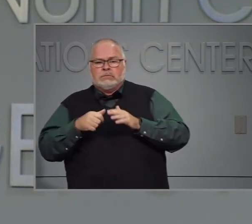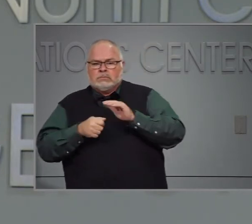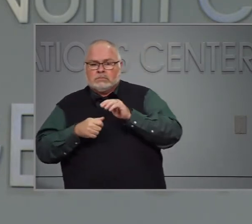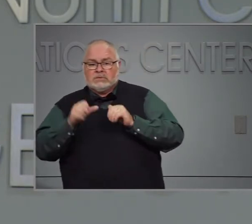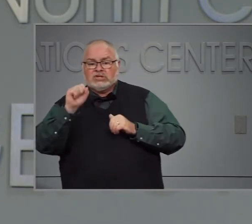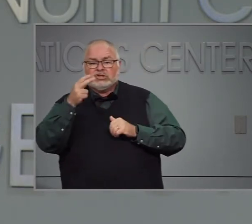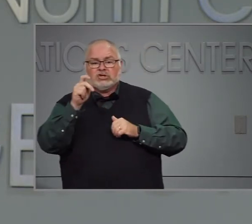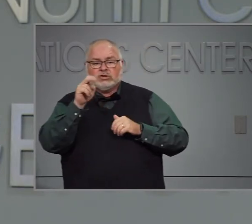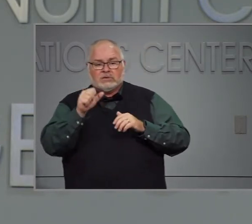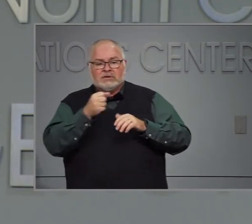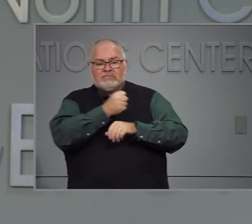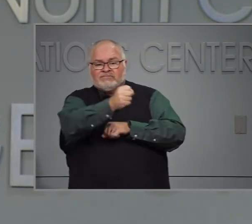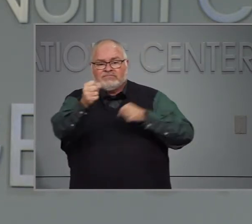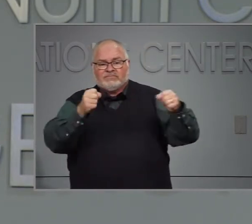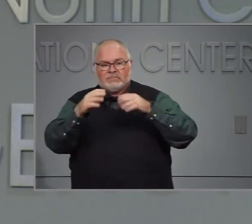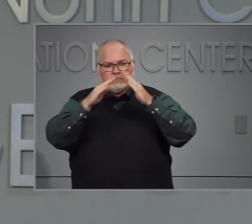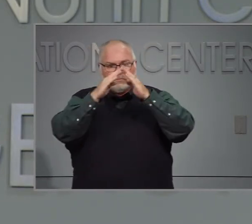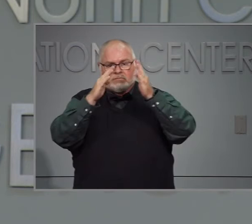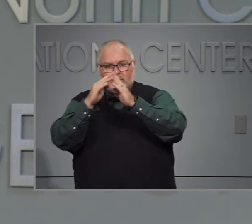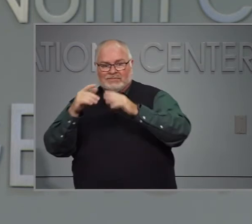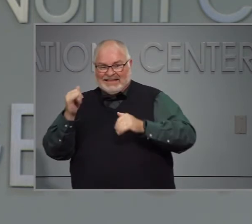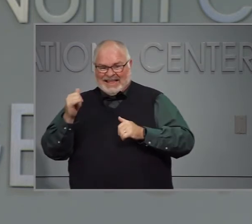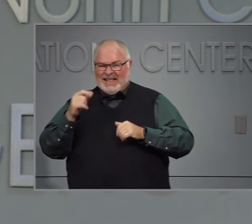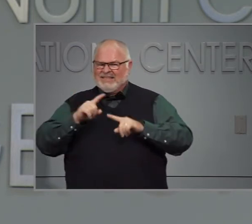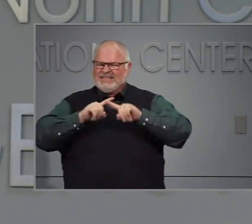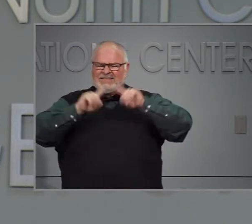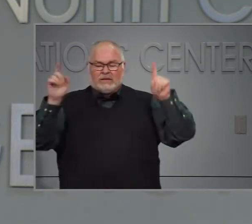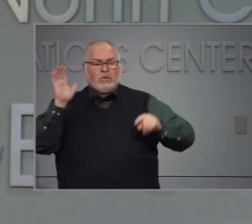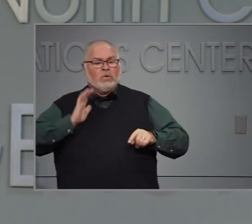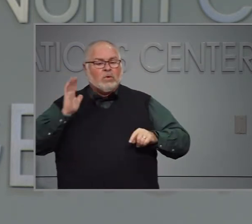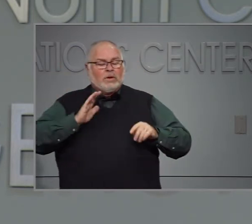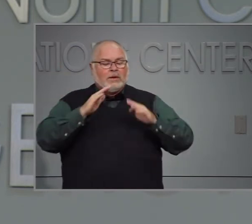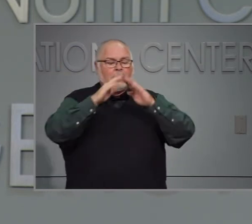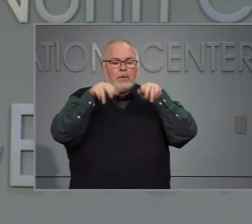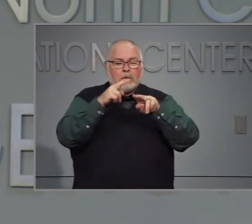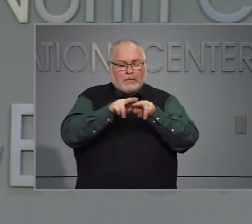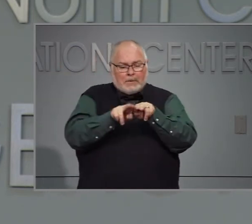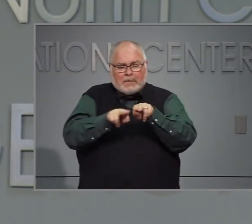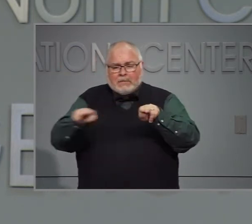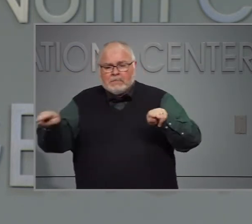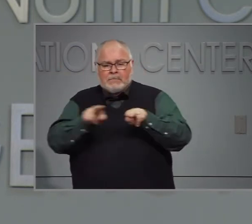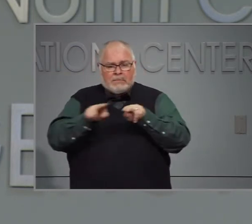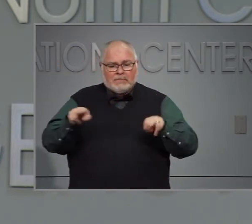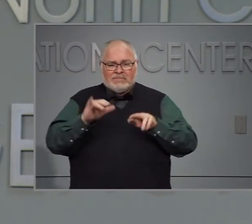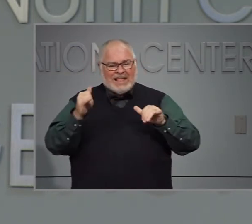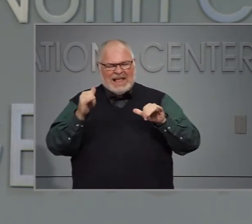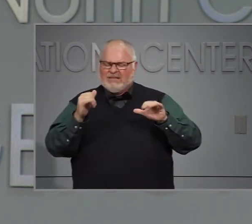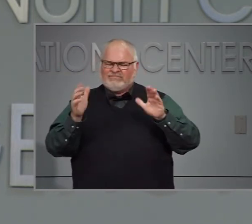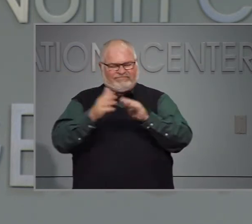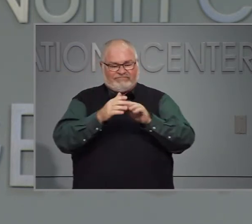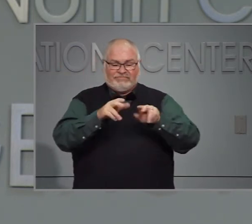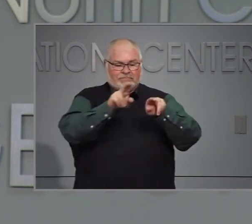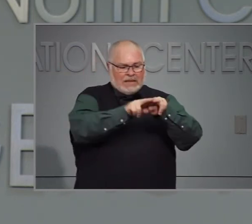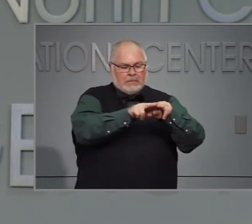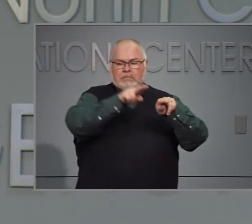separación se necesarias para proteger al público y salvar vidas y para poder así minar el